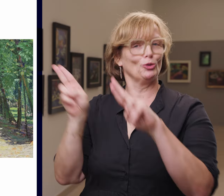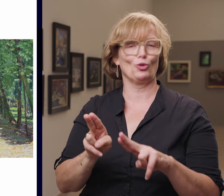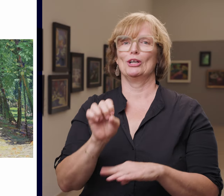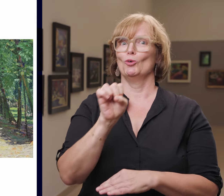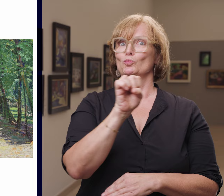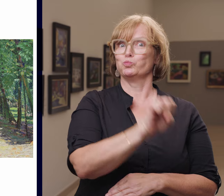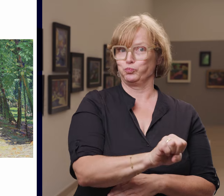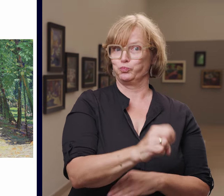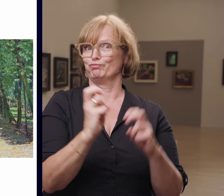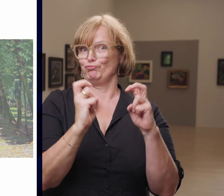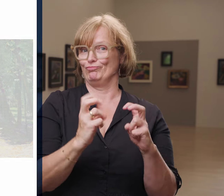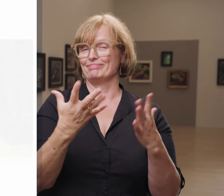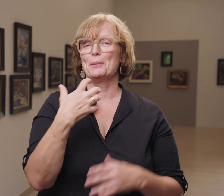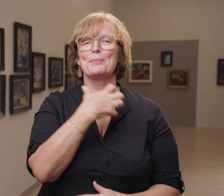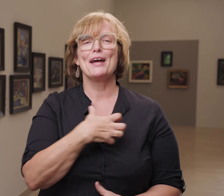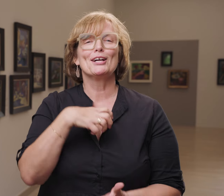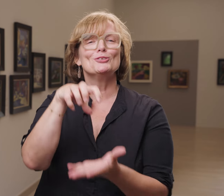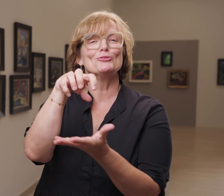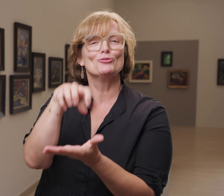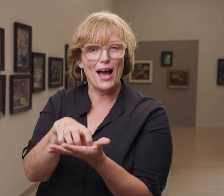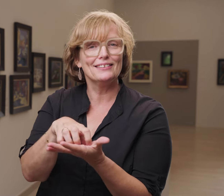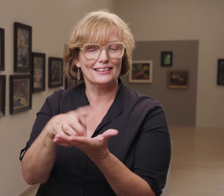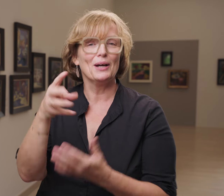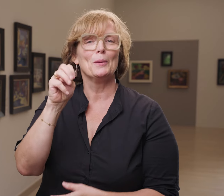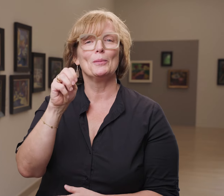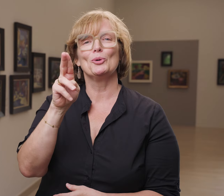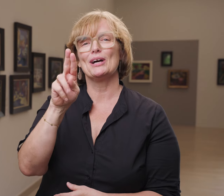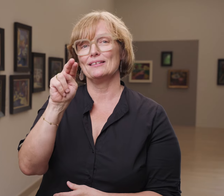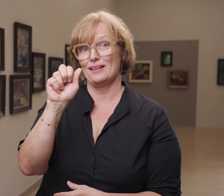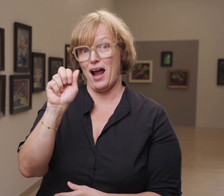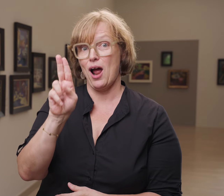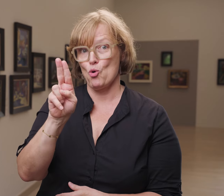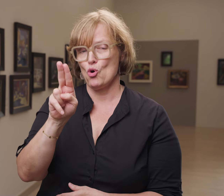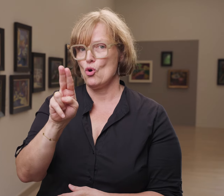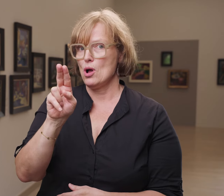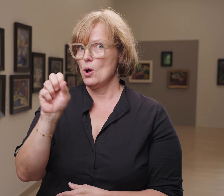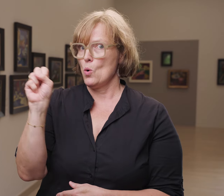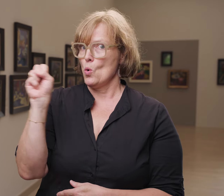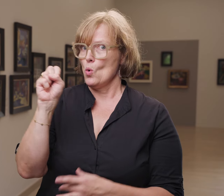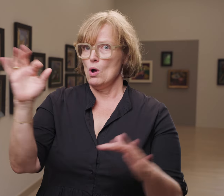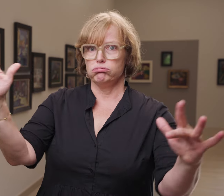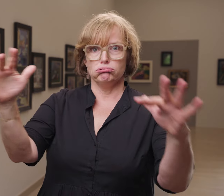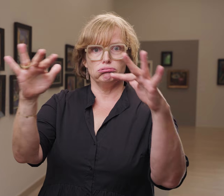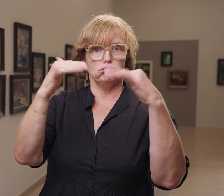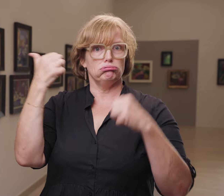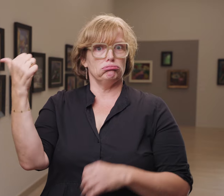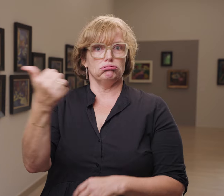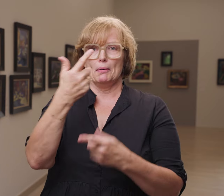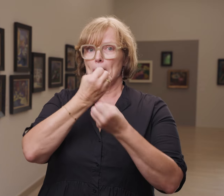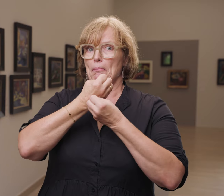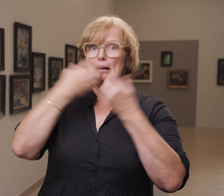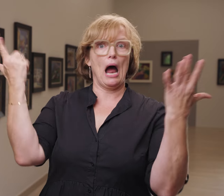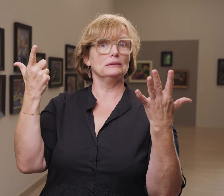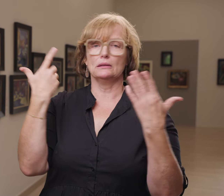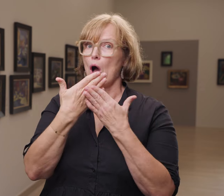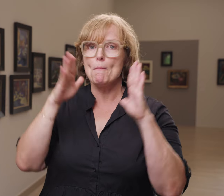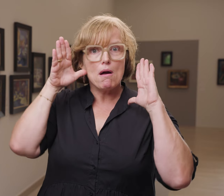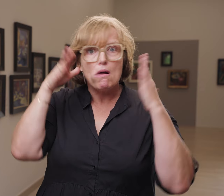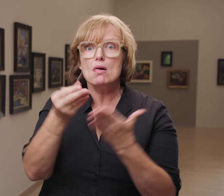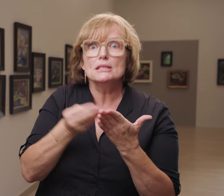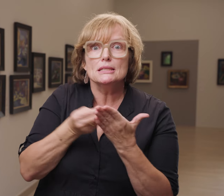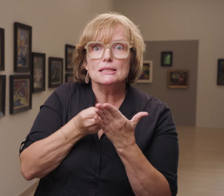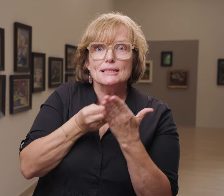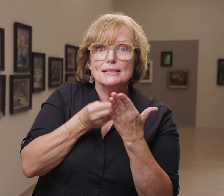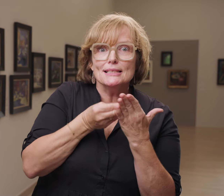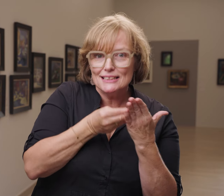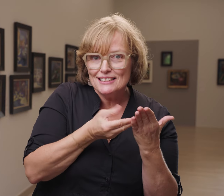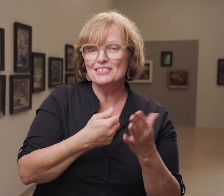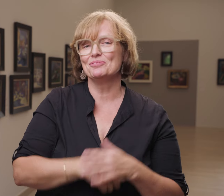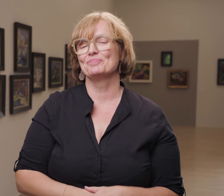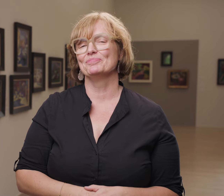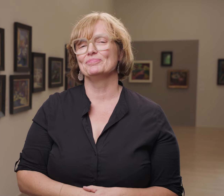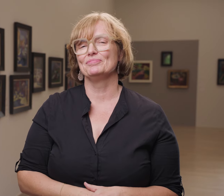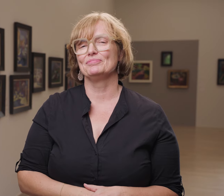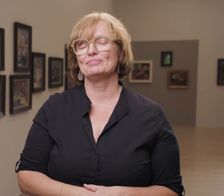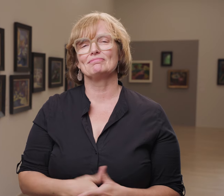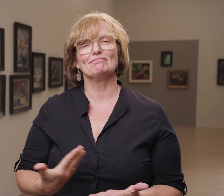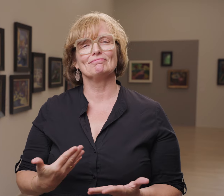Nach der Rückkehr des Paares prägten Aufenthalte im bayerischen Murnau ihre Kunst.